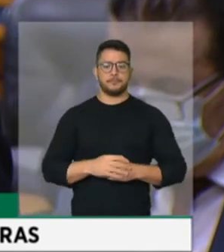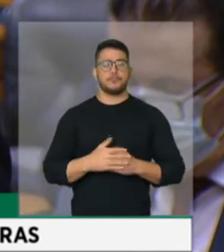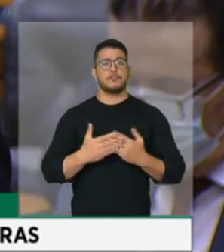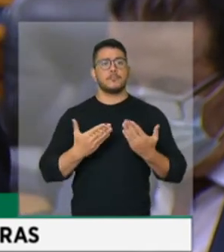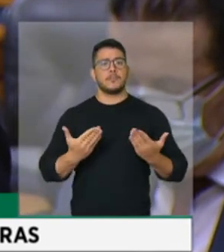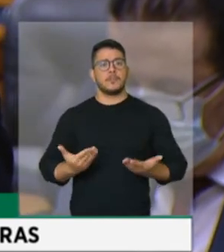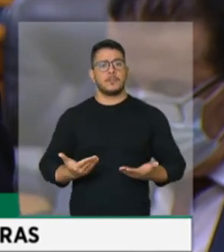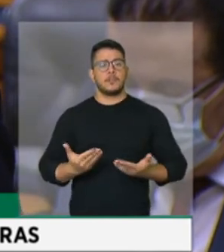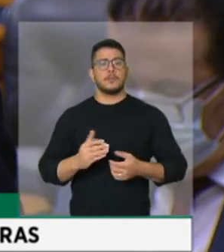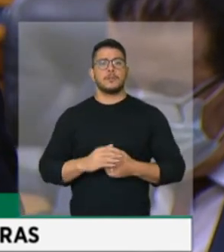ESPECIFICAMENTE O EMPRESÁRIO CARLOS SUÁREZ QUE TENHO COMO